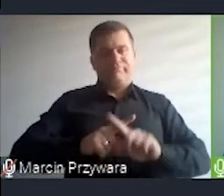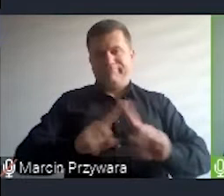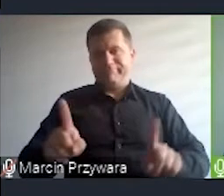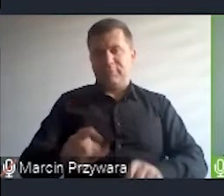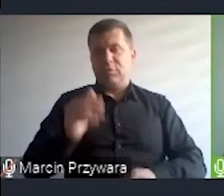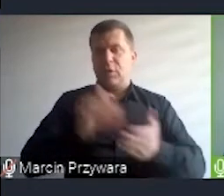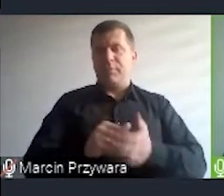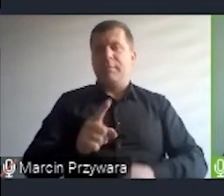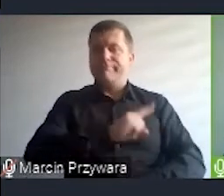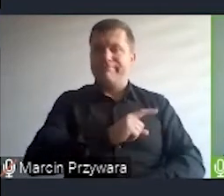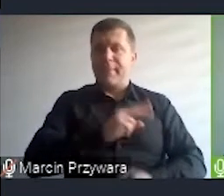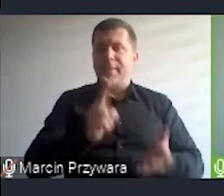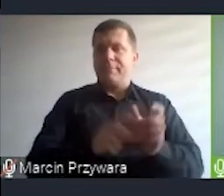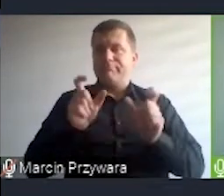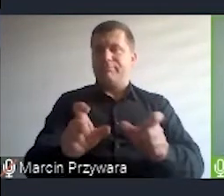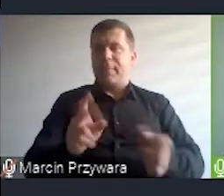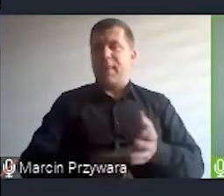To trzeba monitorować na bieżąco.